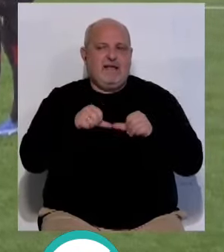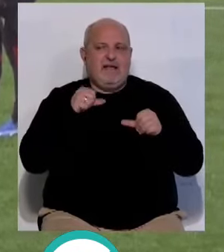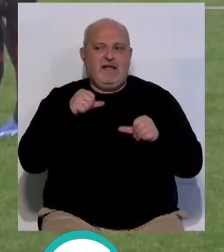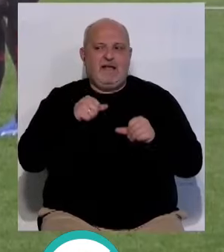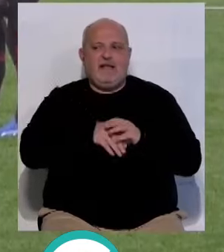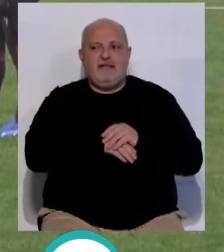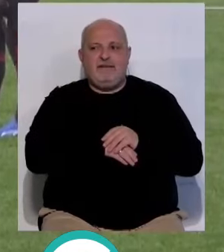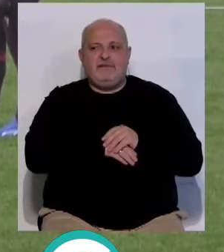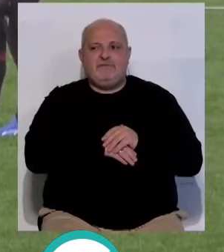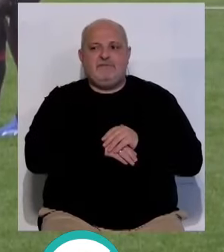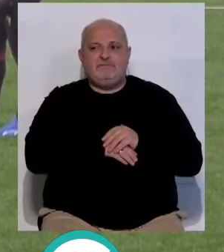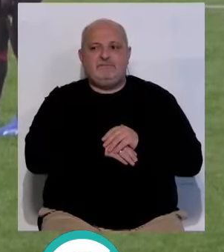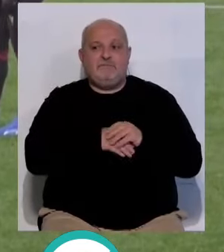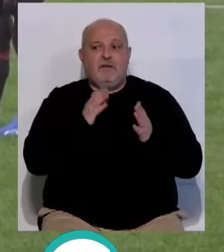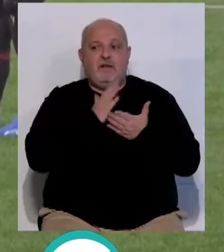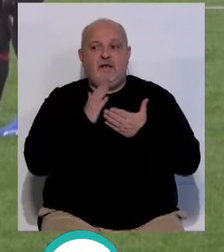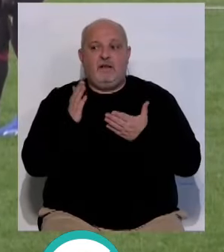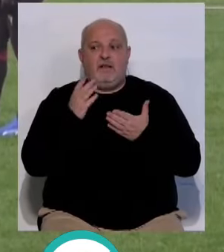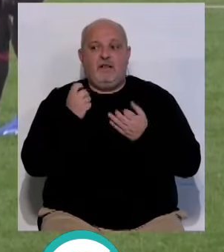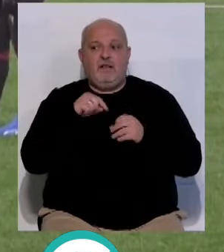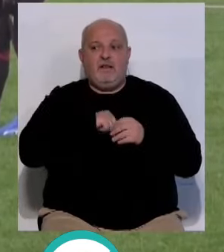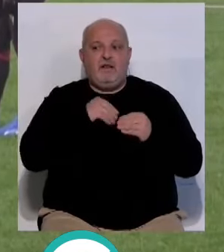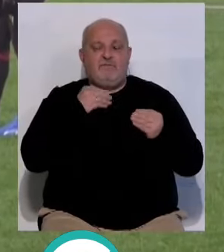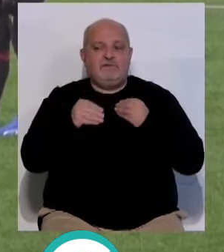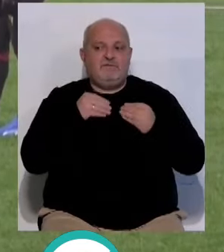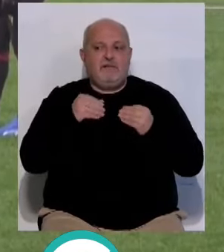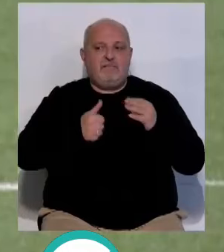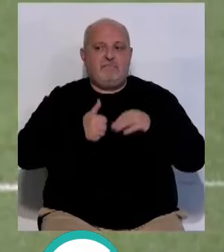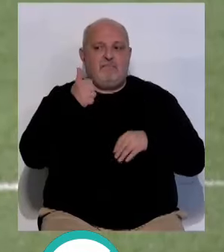dice el presidente y por otro lado creo que tiene que tener más flexibilidad a la hora de plantear